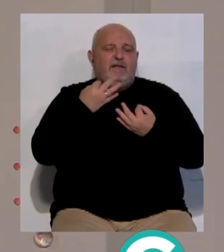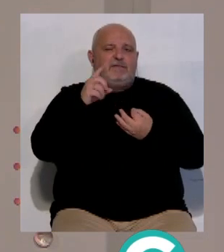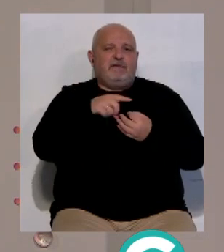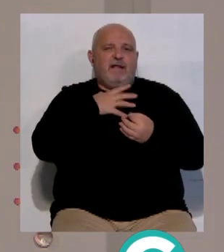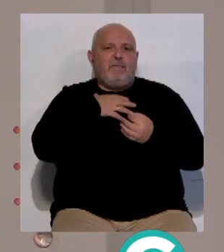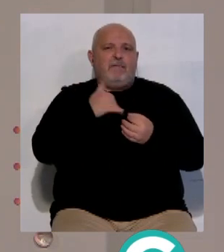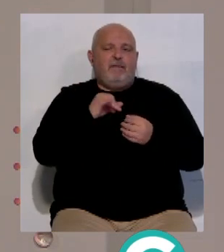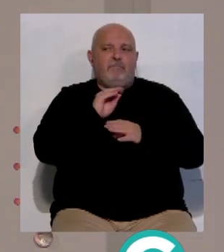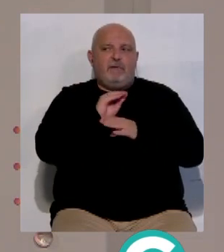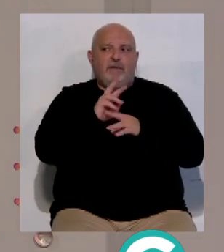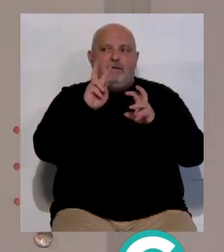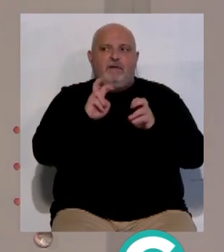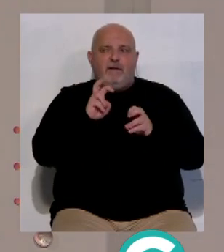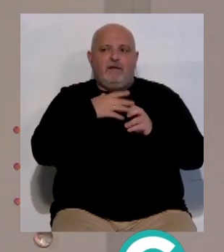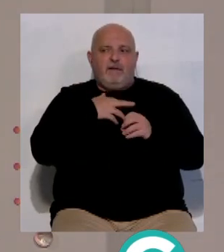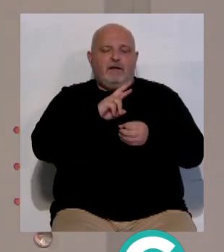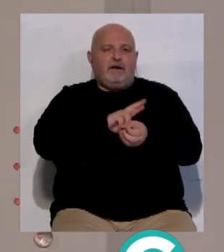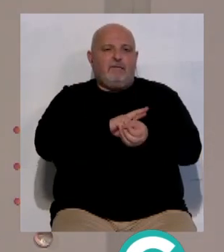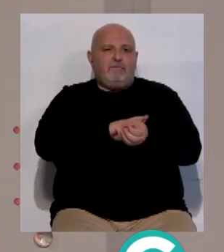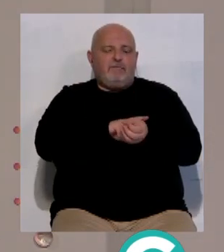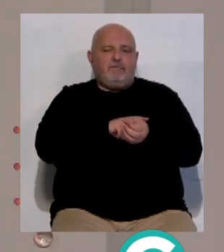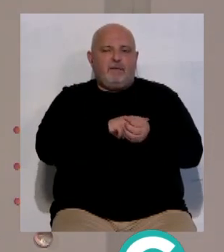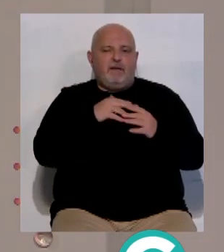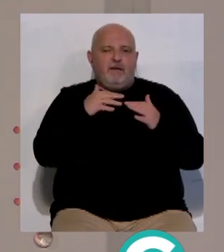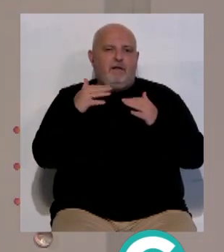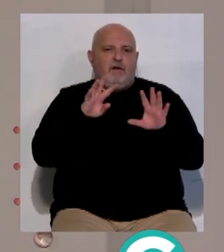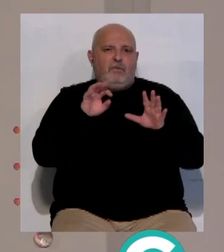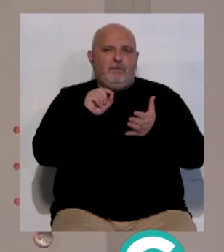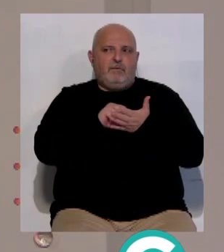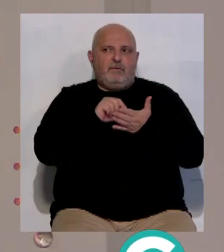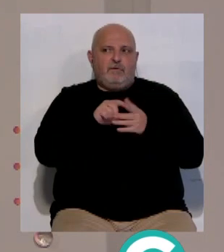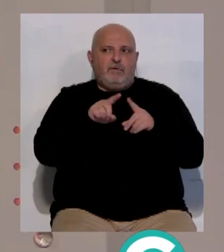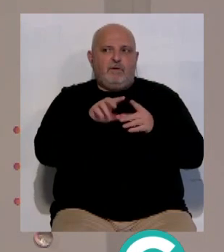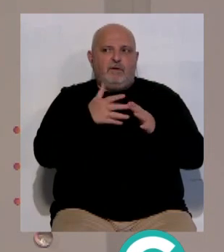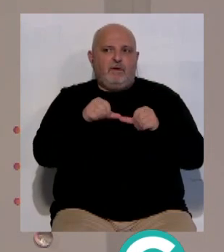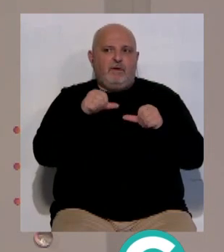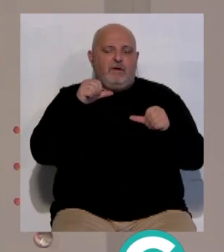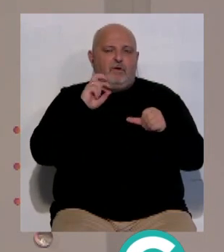capaces de mantener ese ritmo de de partido los 90 minutos como como nos ha pasado en otros campo